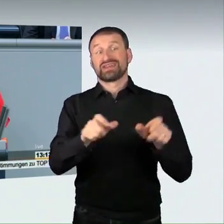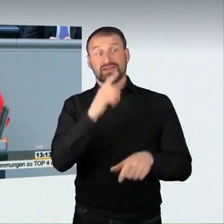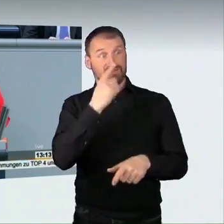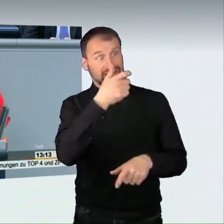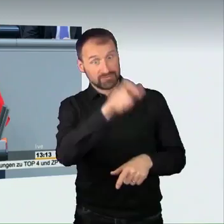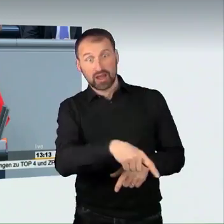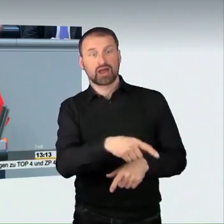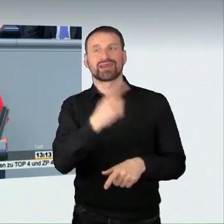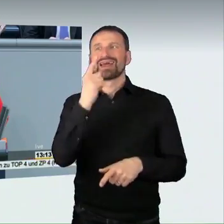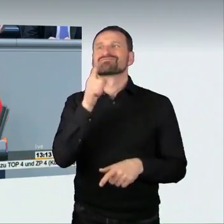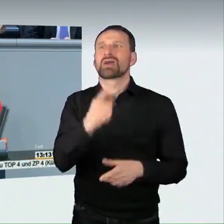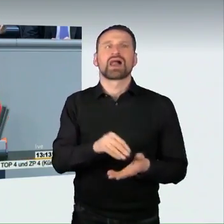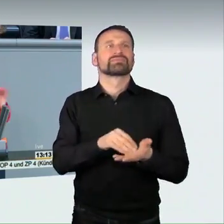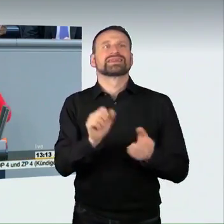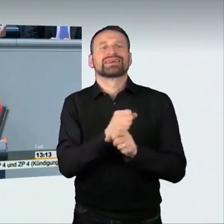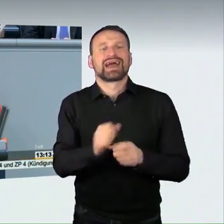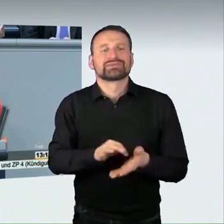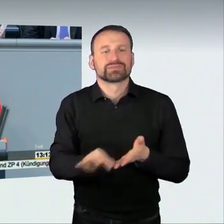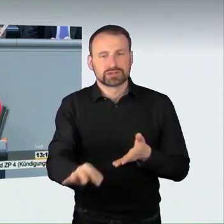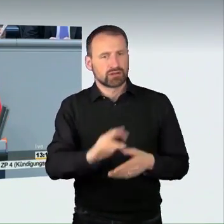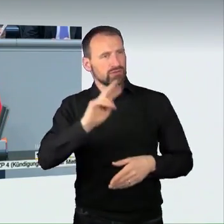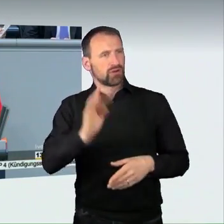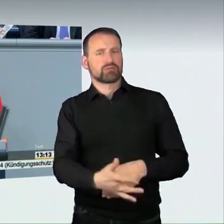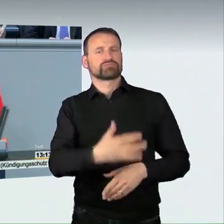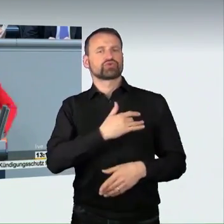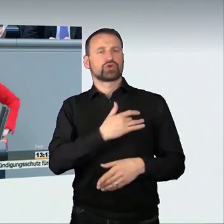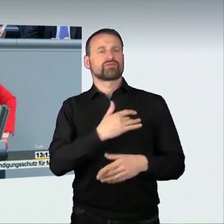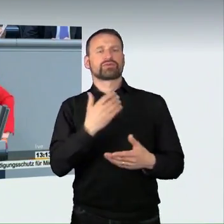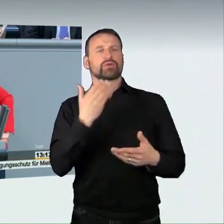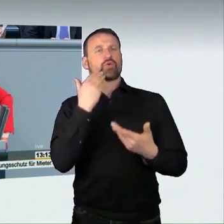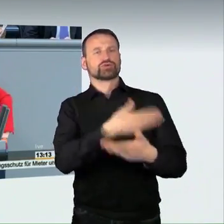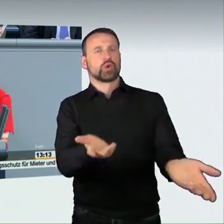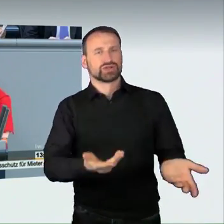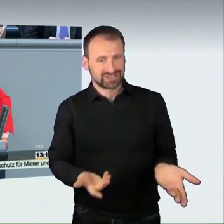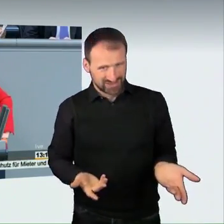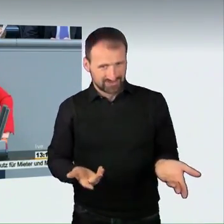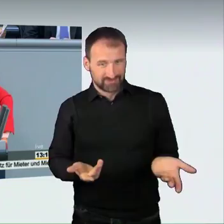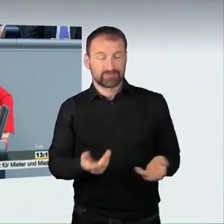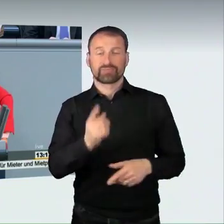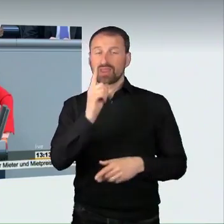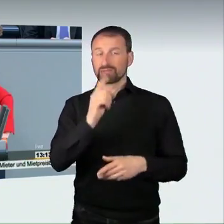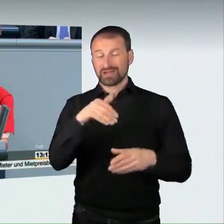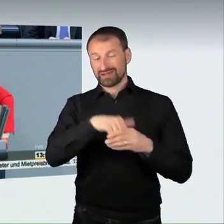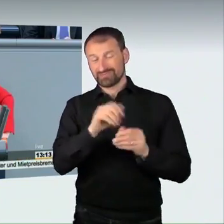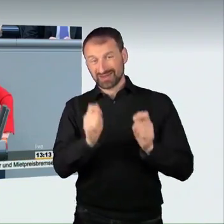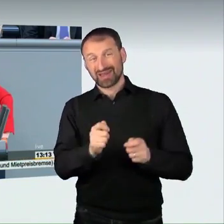Allerdings wollen wir auch, und das fehlt mir in Ihrem Antrag, dass dies nur einmal innerhalb von zwei Jahren möglich ist;